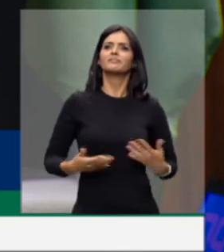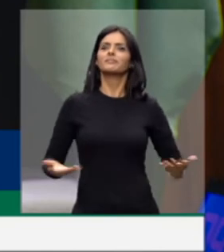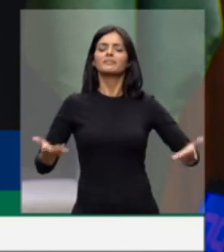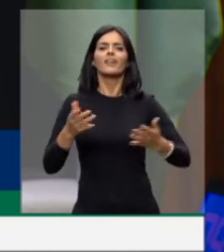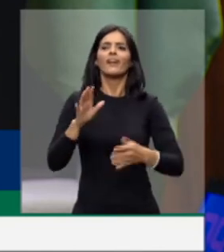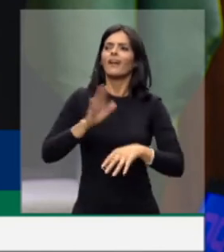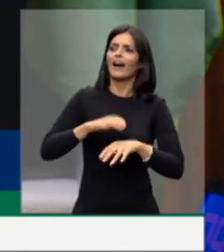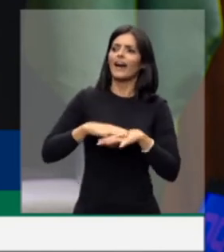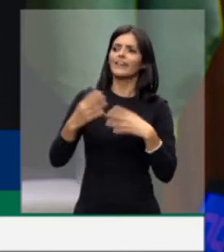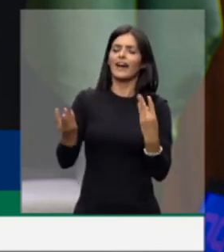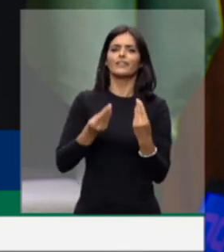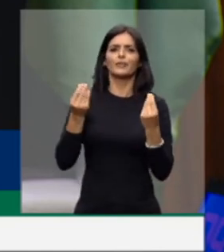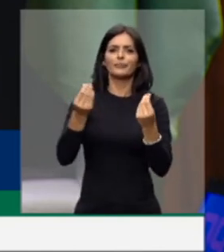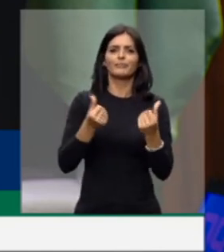CONCLUI-SE AGORA EM DEZEMBRO.